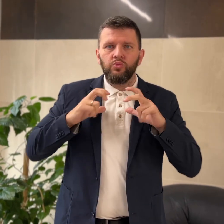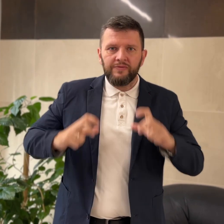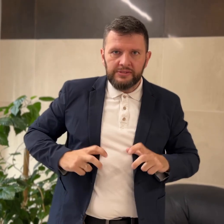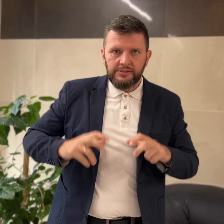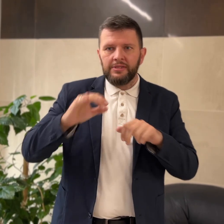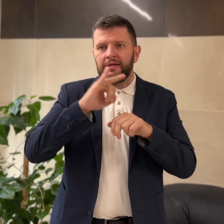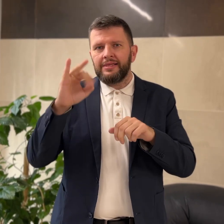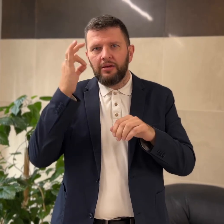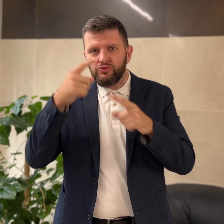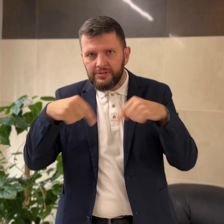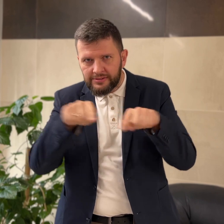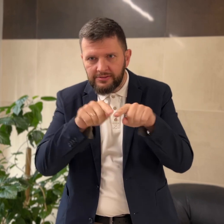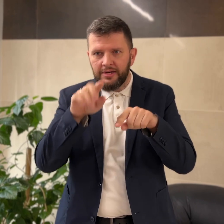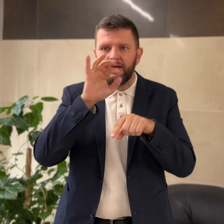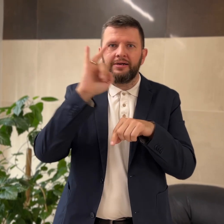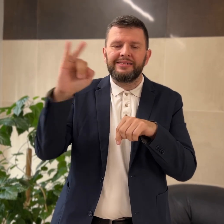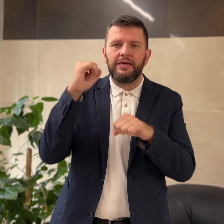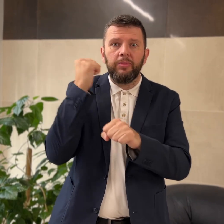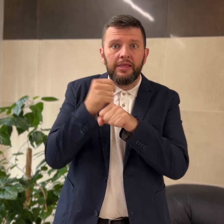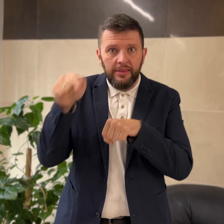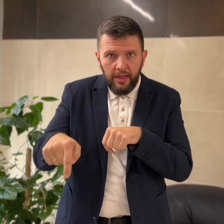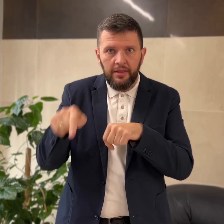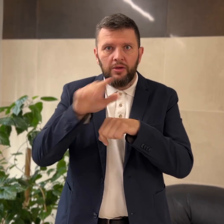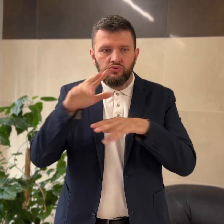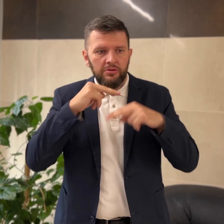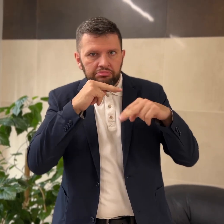и коммерческие организации, и работодатели -